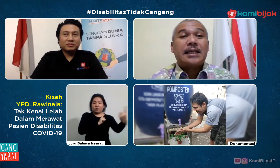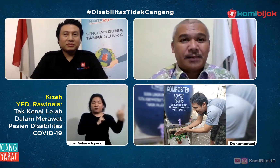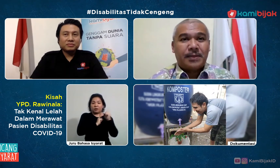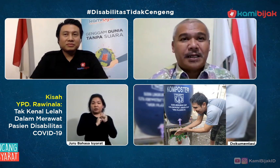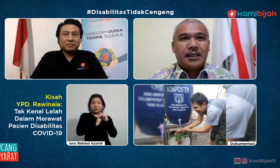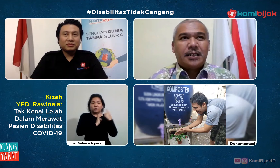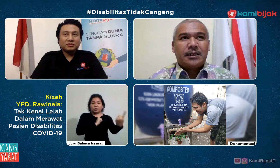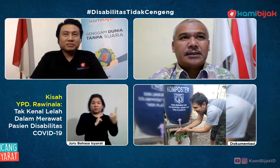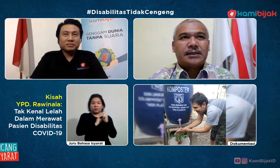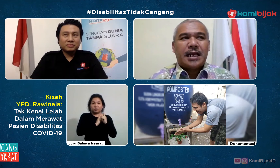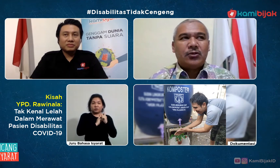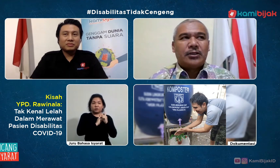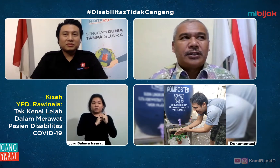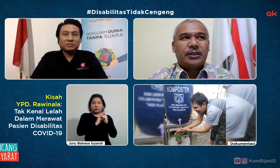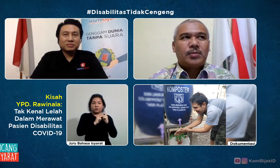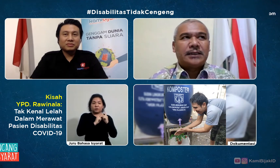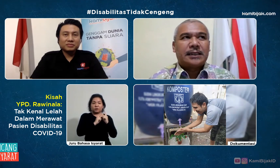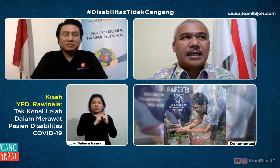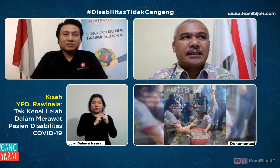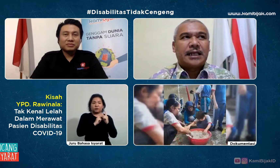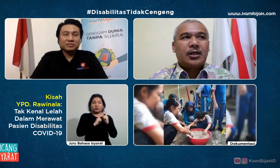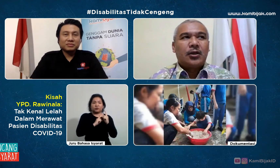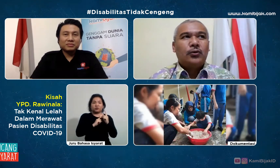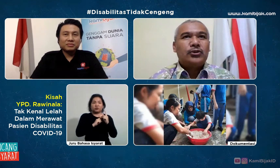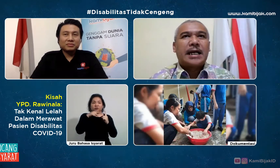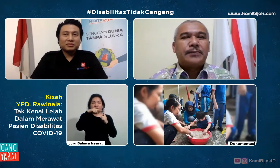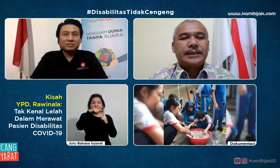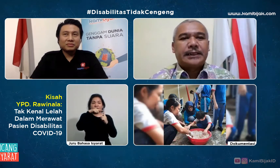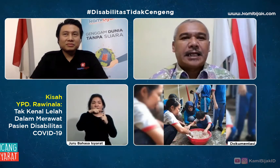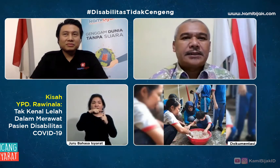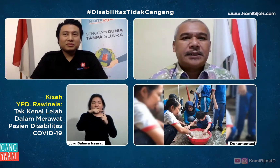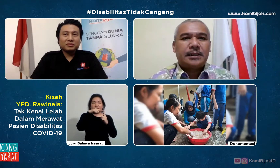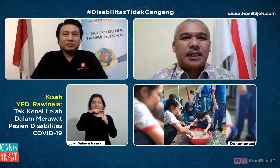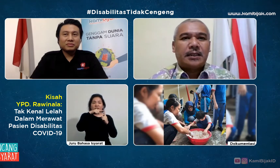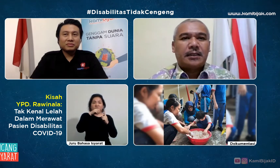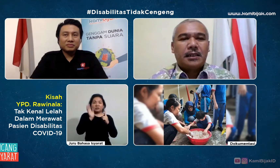yang di asrama dan selalu kalau di rumah kita tekan kan untuk jangan berinteraksi